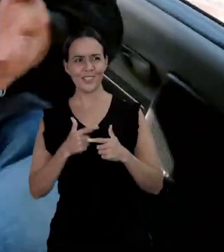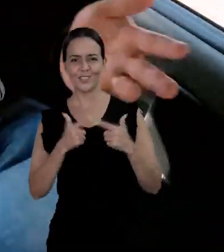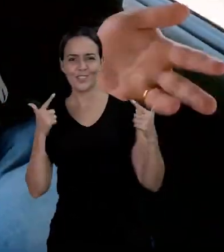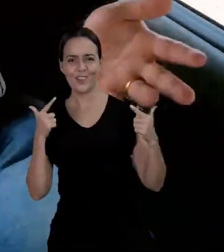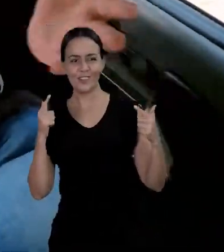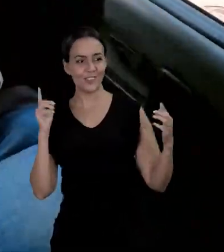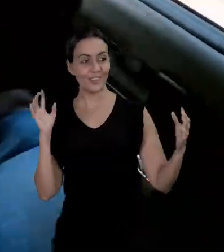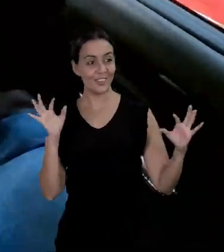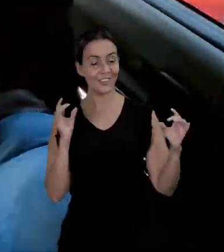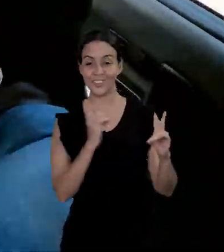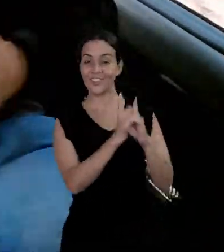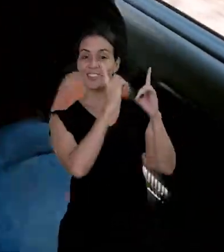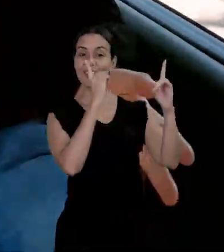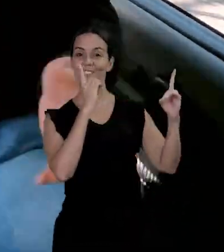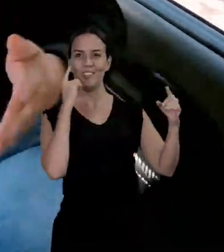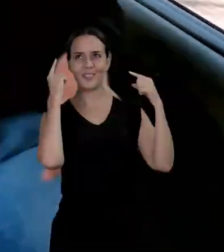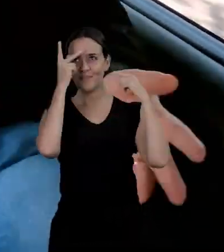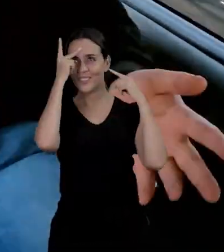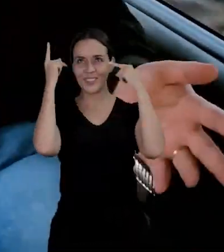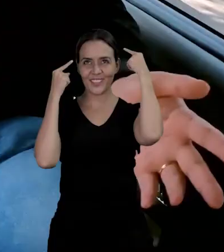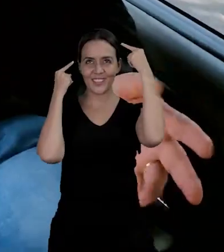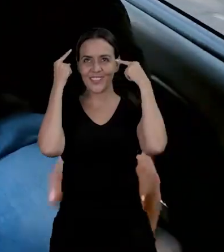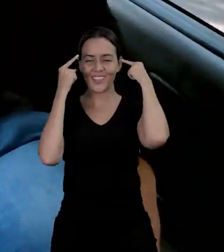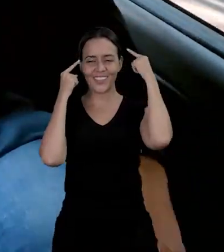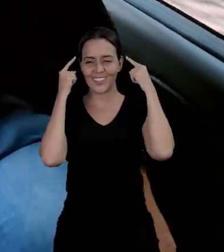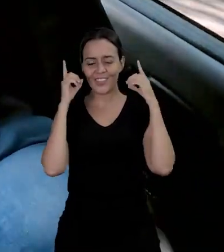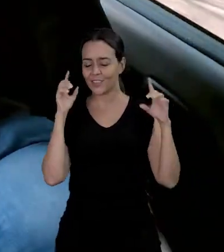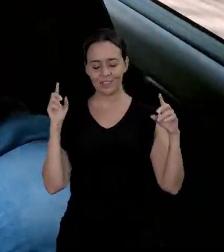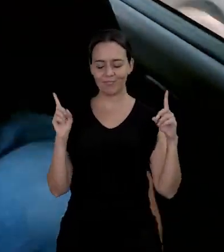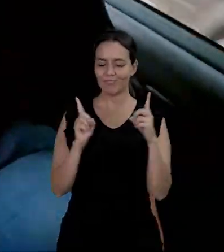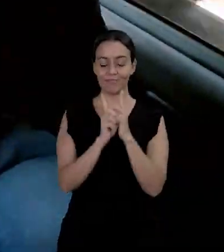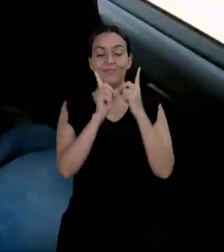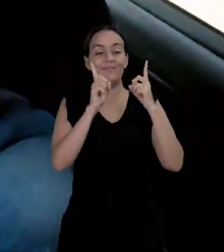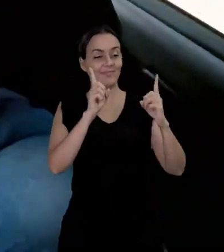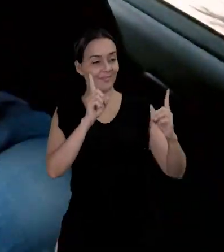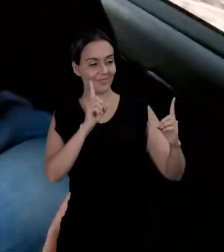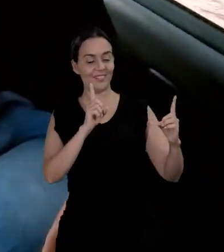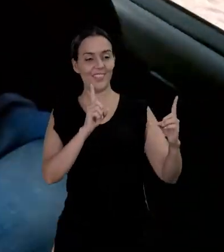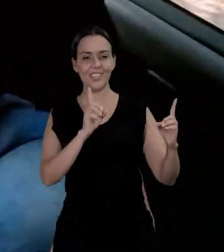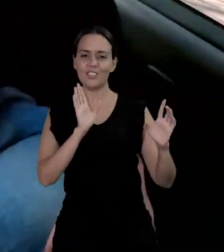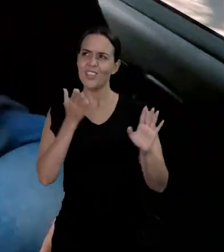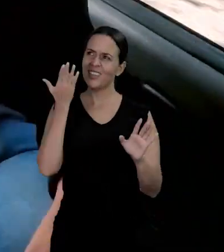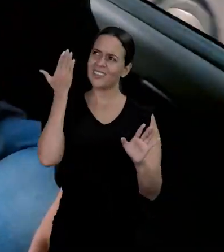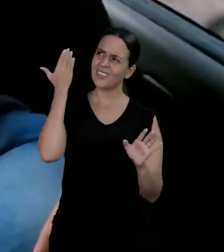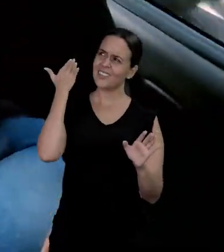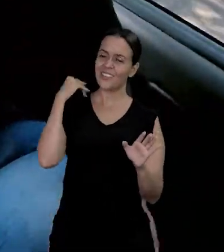aqueles que não estão presos, estão perto uns dos outros, né? A gente se esbarrou, isso já tem alguns anos,